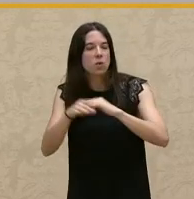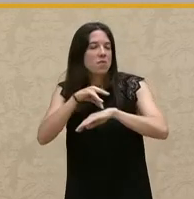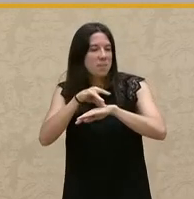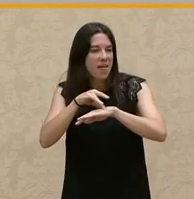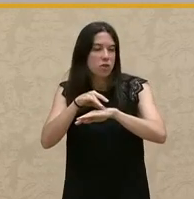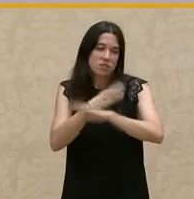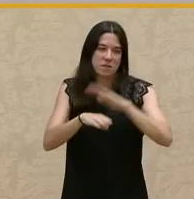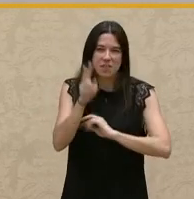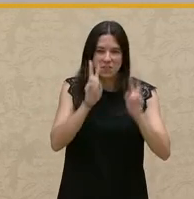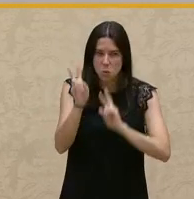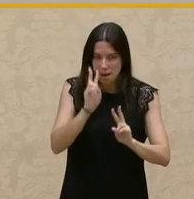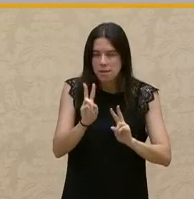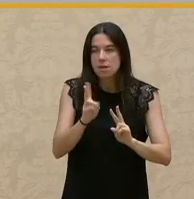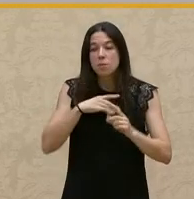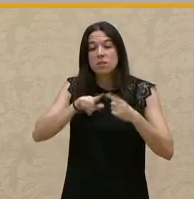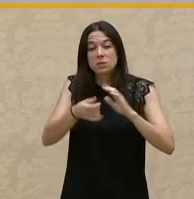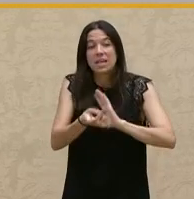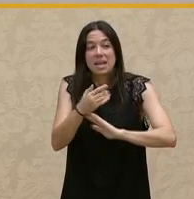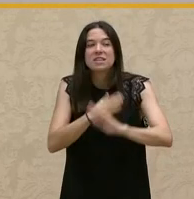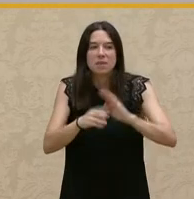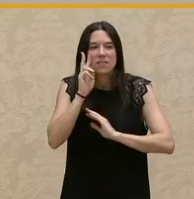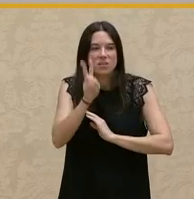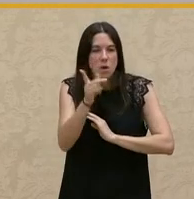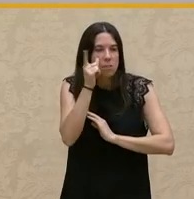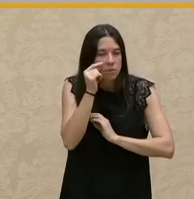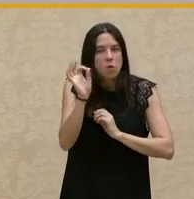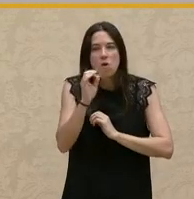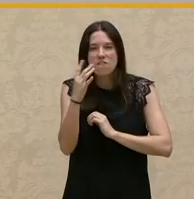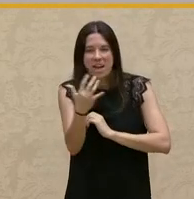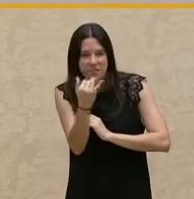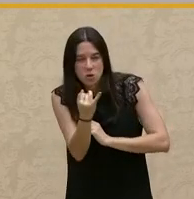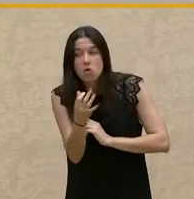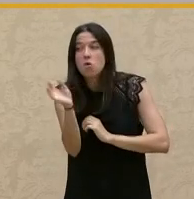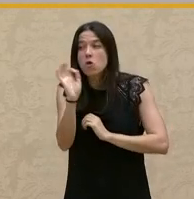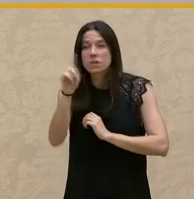Que pueden producir discapacidad visual, baja visión y también ceguera. Yo mismo